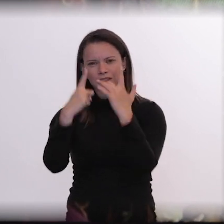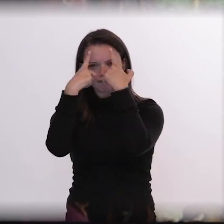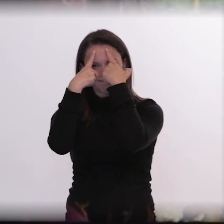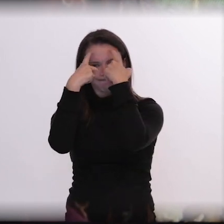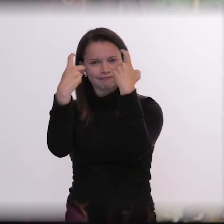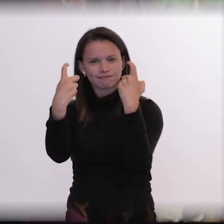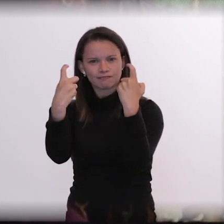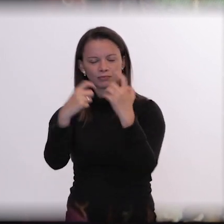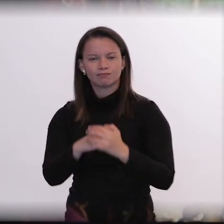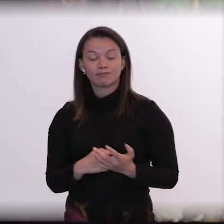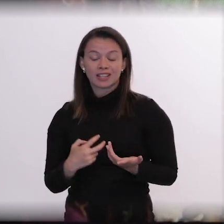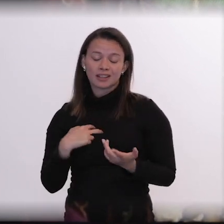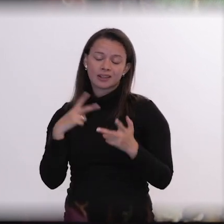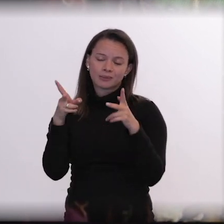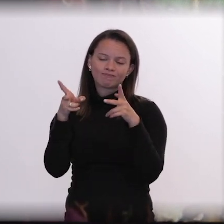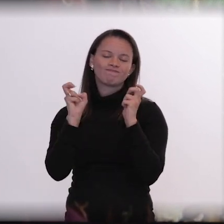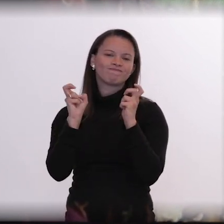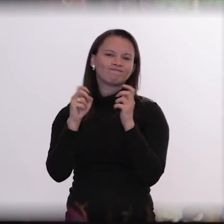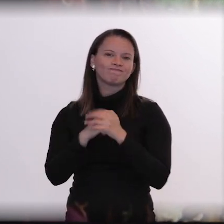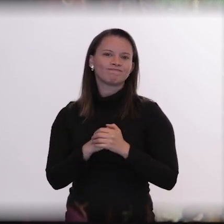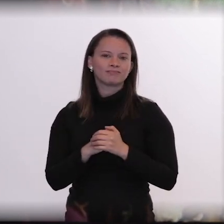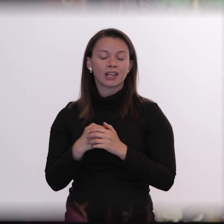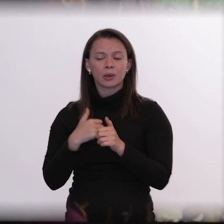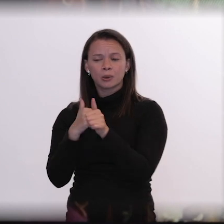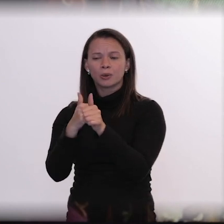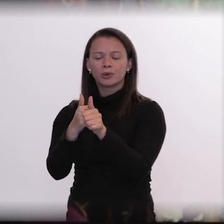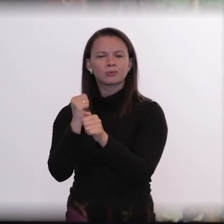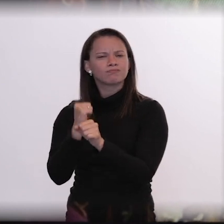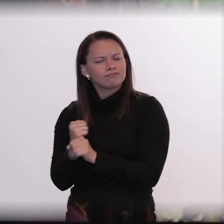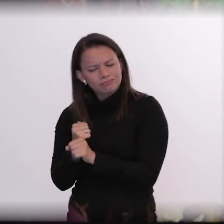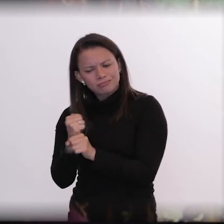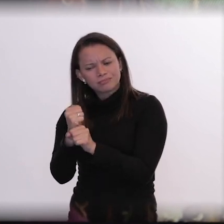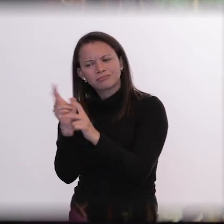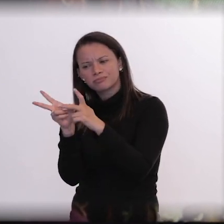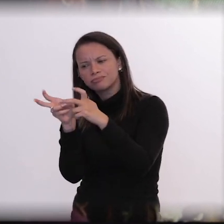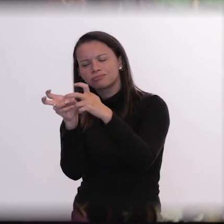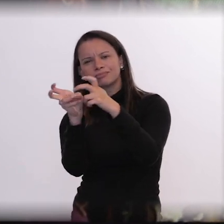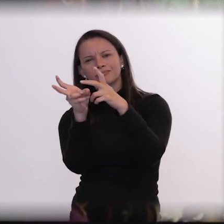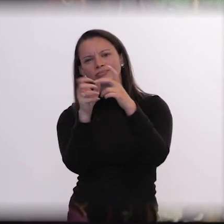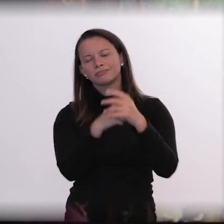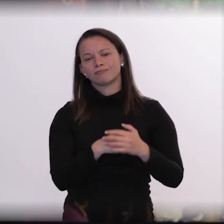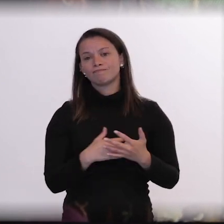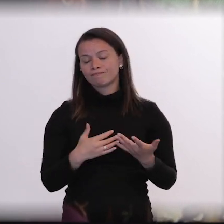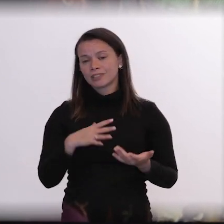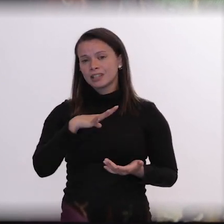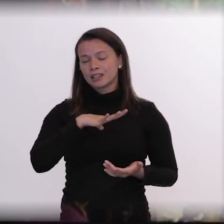Isso eu vejo em Altamira, acompanhando Altamira muitos e muitos anos. E eu acho que Altamira está nos sinalizando isso,